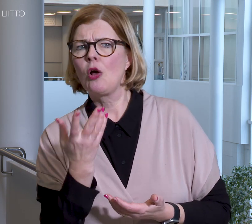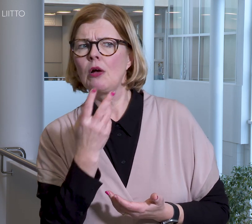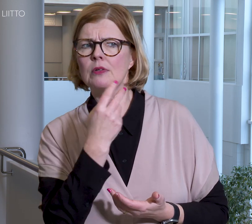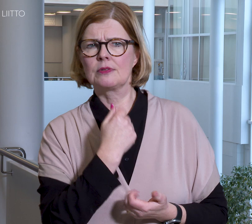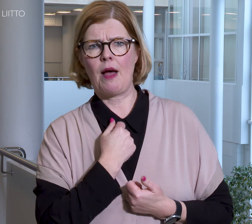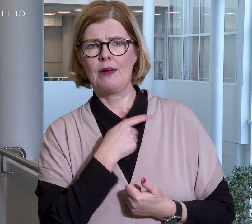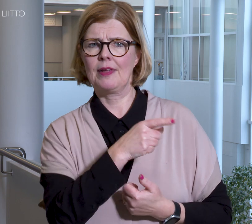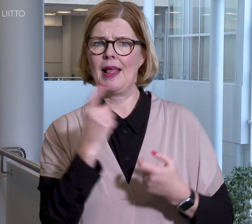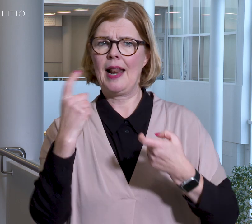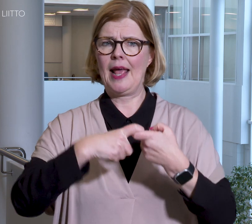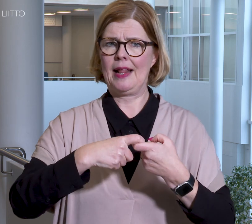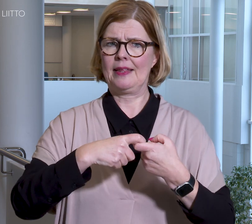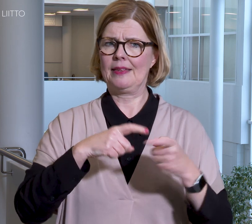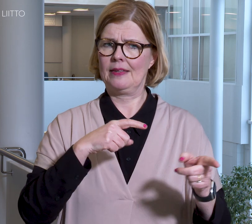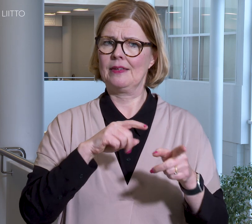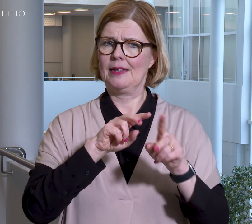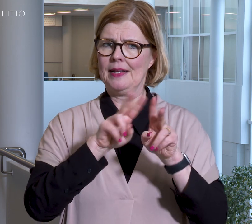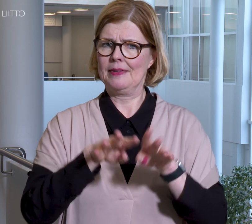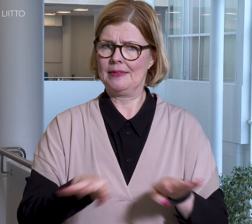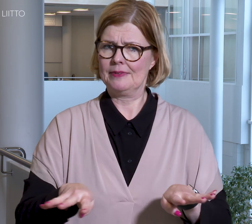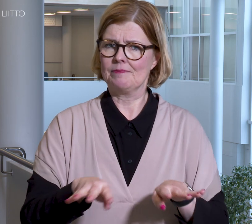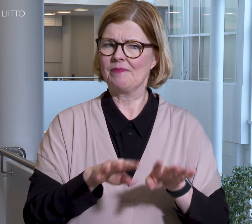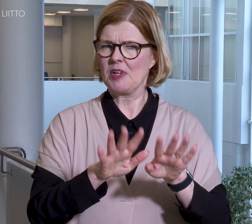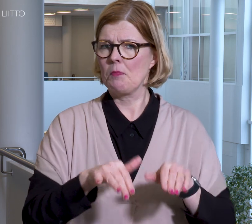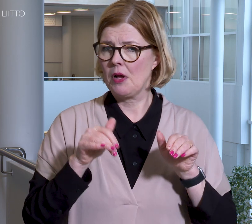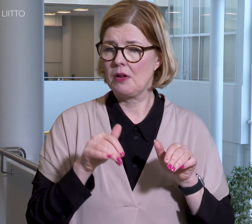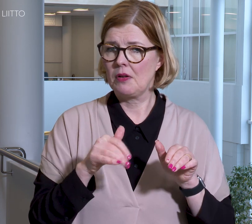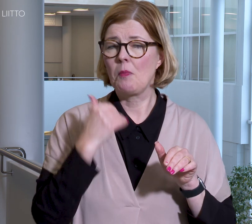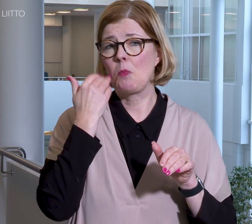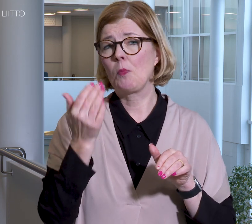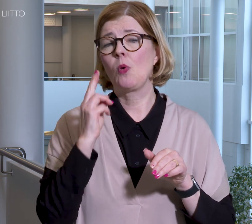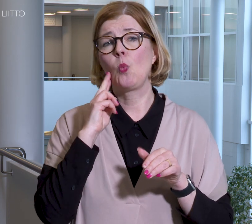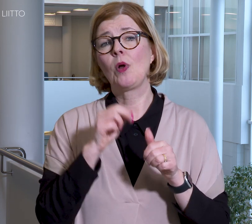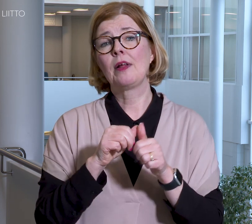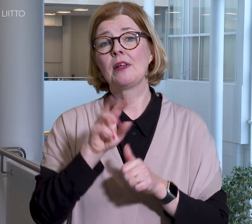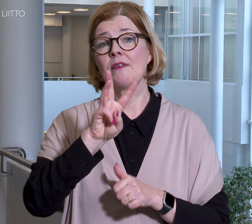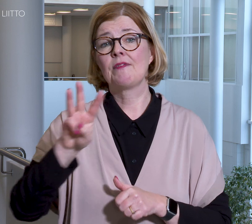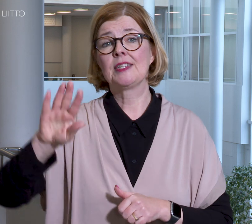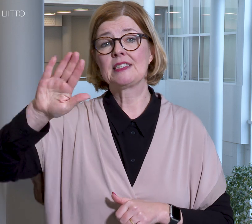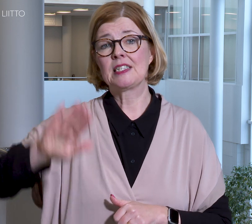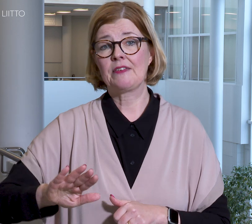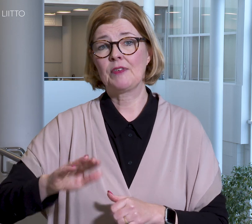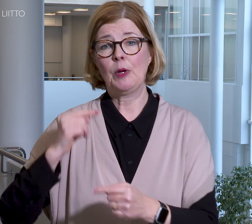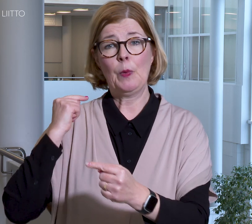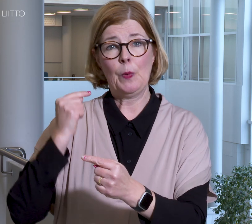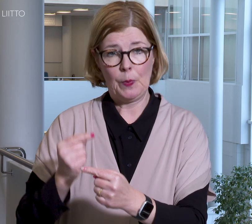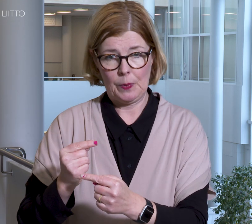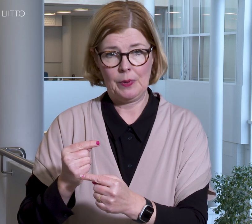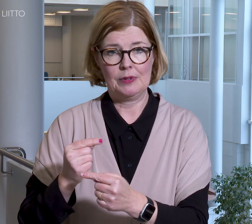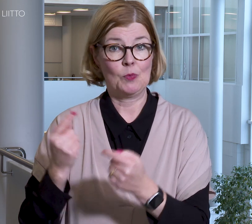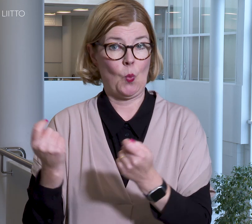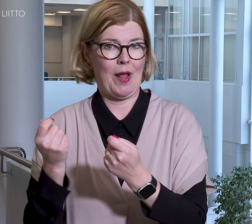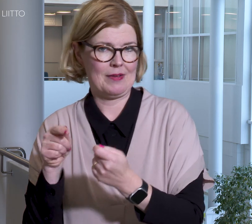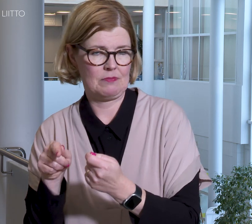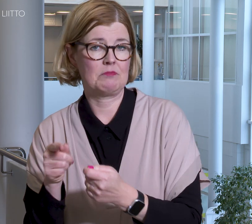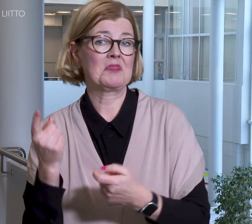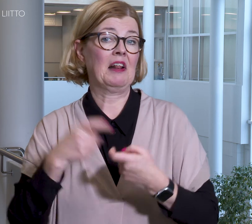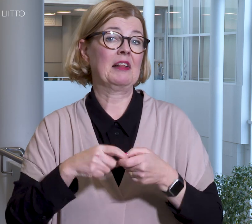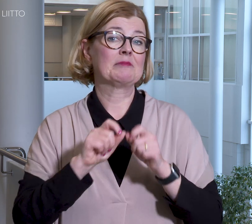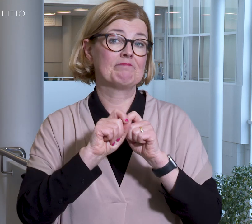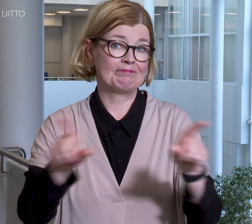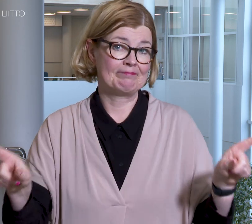ja julkaisemme webinaarin linkin sivuillamme vähän ennen tapahtumaa.